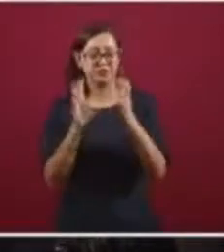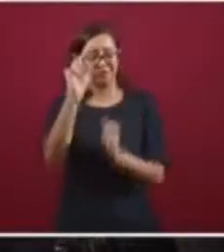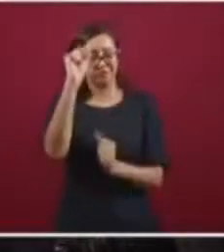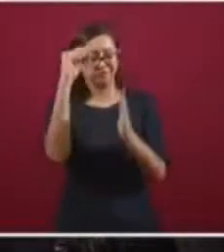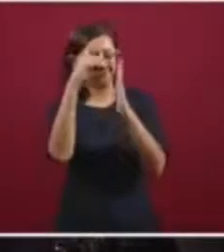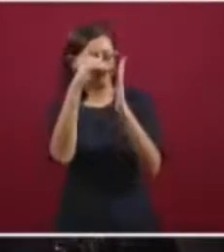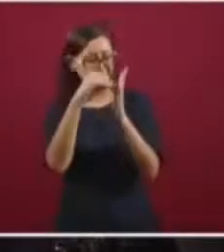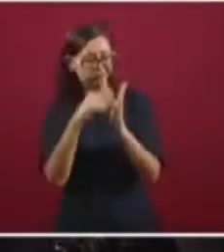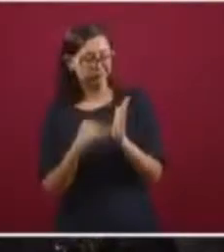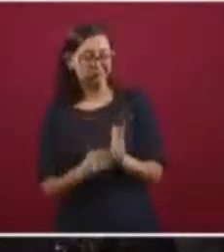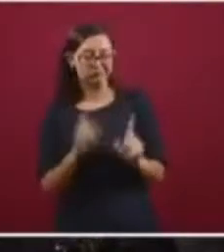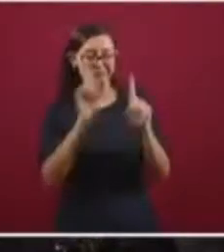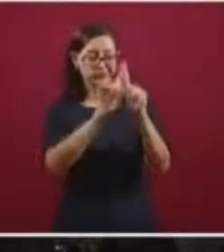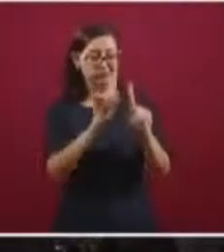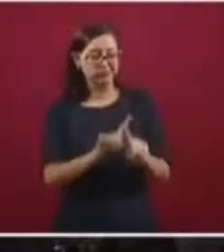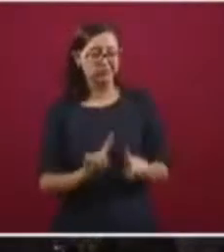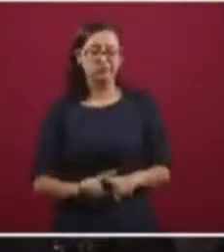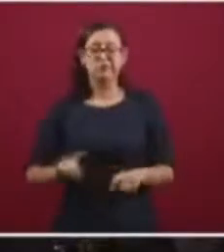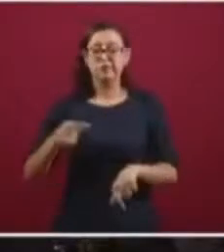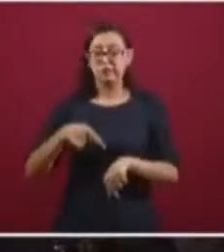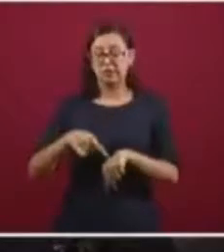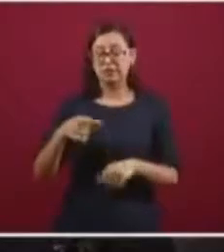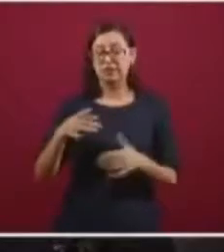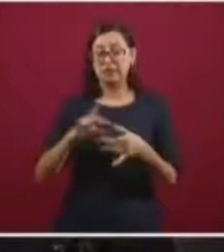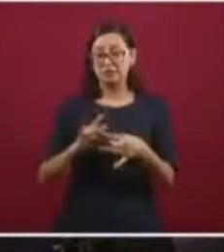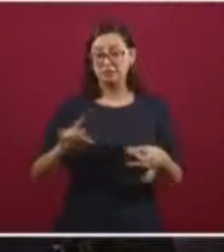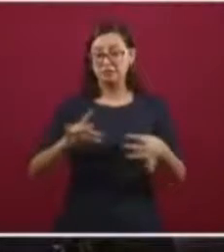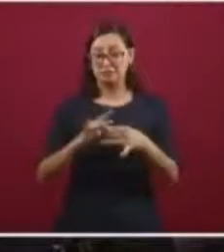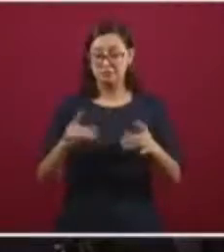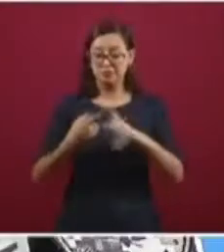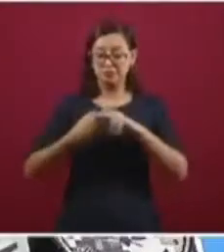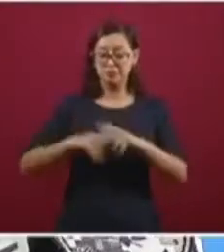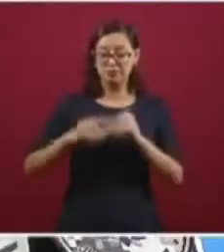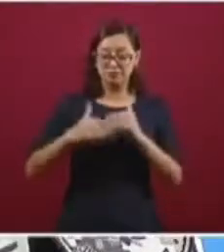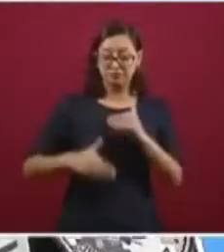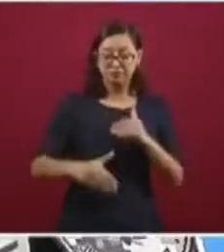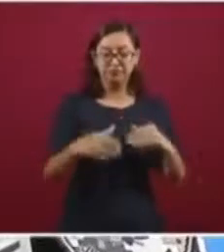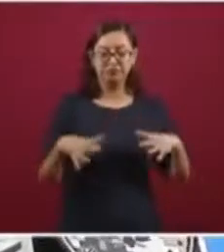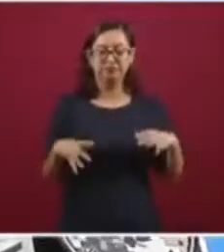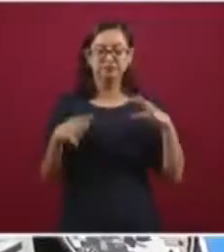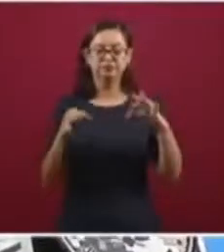en donde se establece que la Guardia Nacional va a ser creada, constituida por elementos